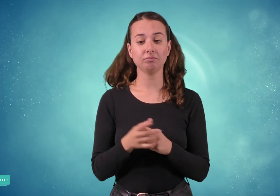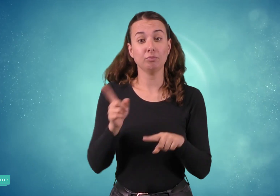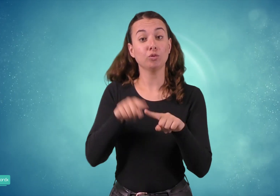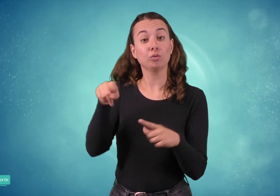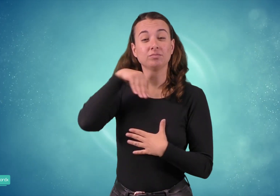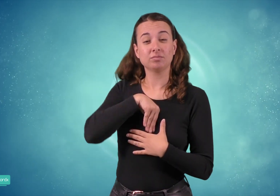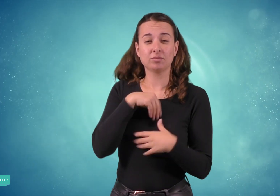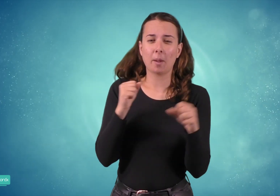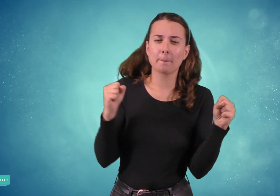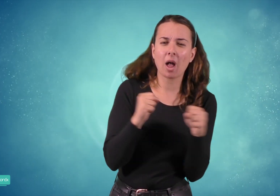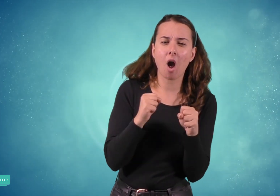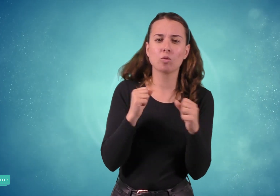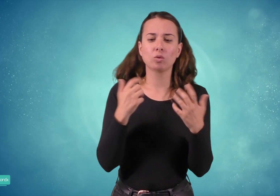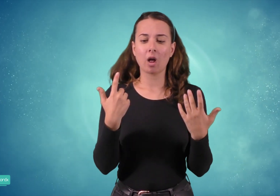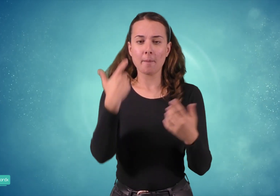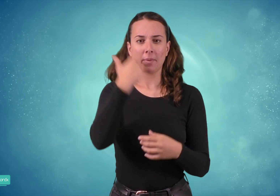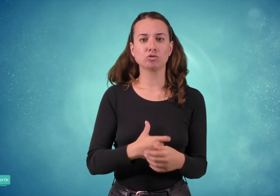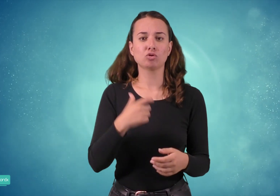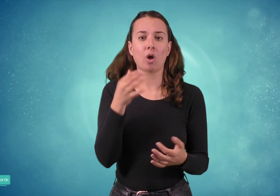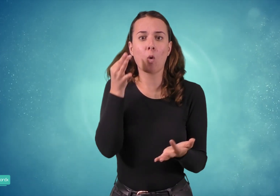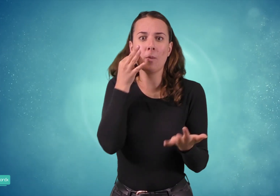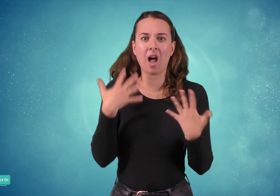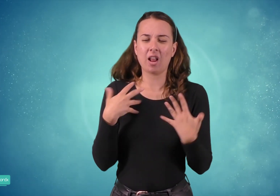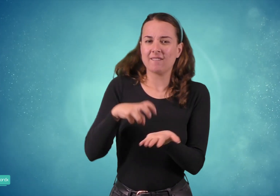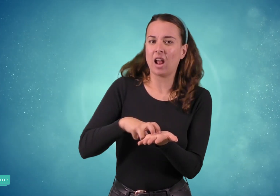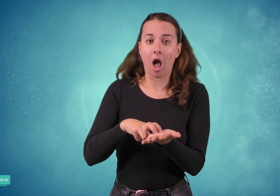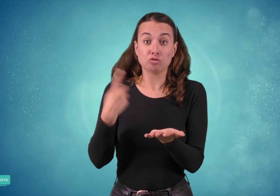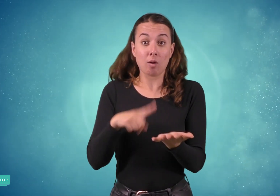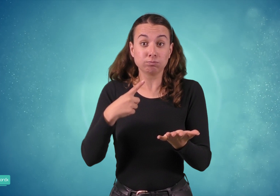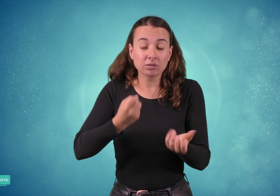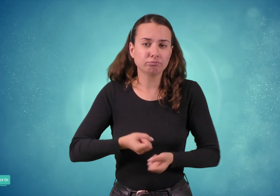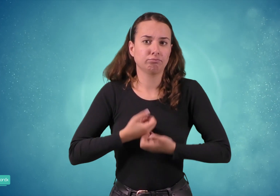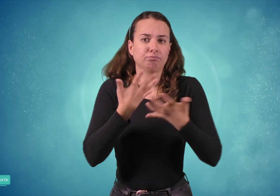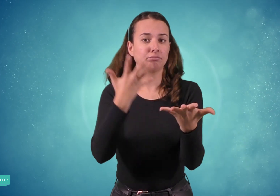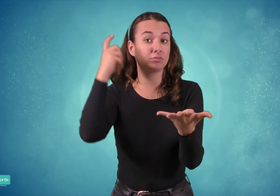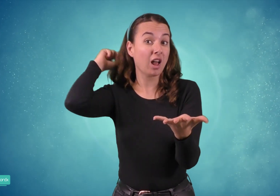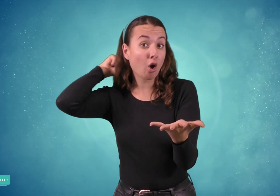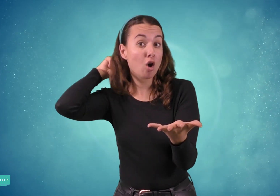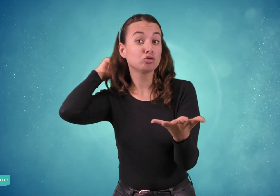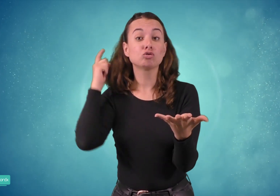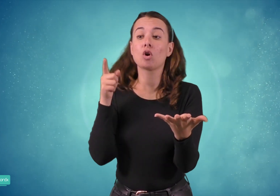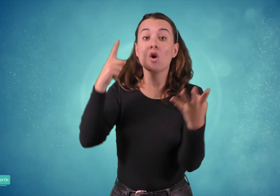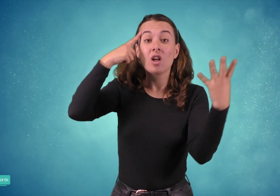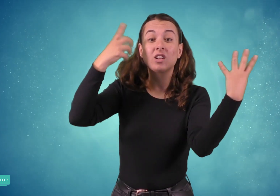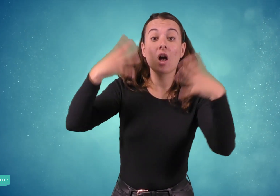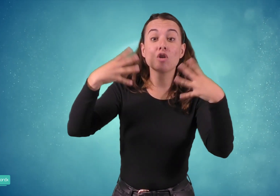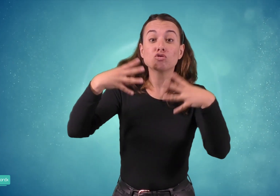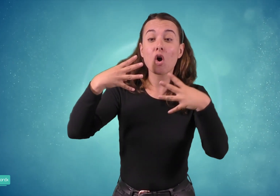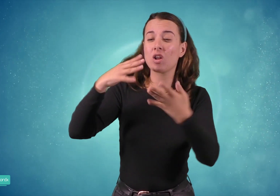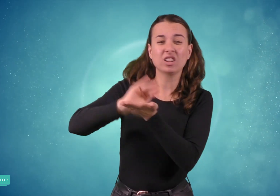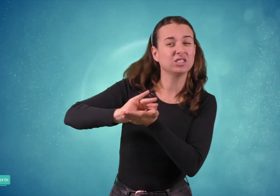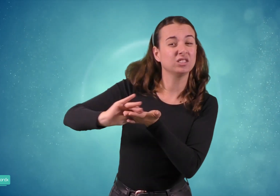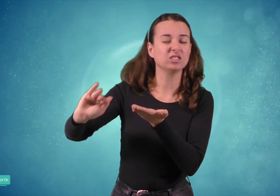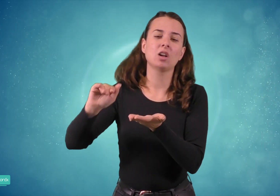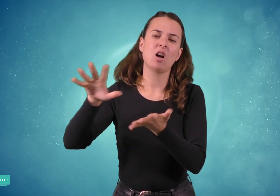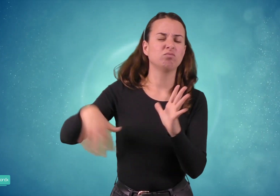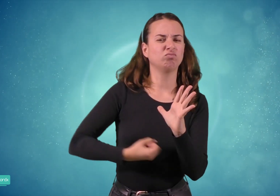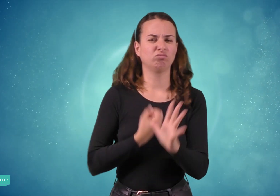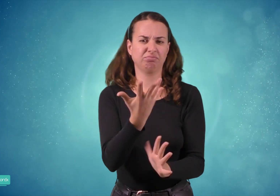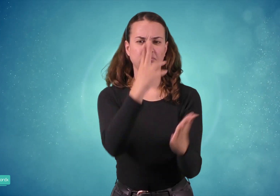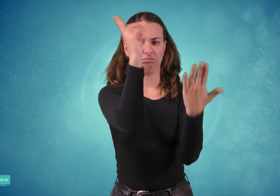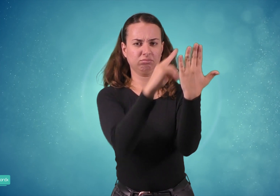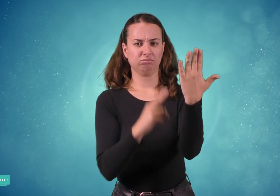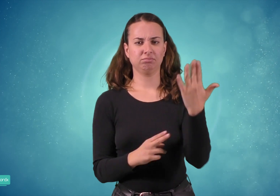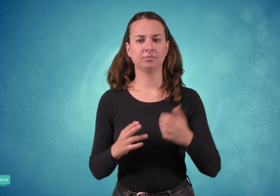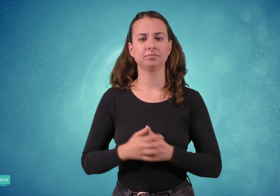e una rappresentazione di paure e pulsioni umane, insite nell’inconscio e accantonate dalla ragione.